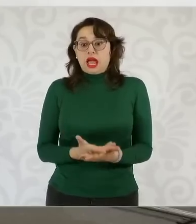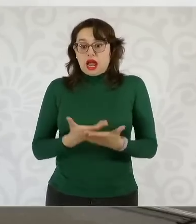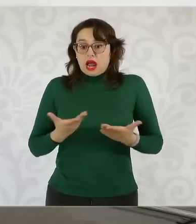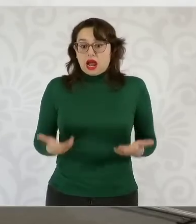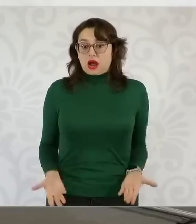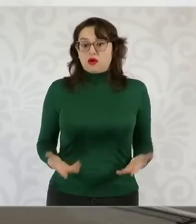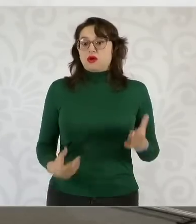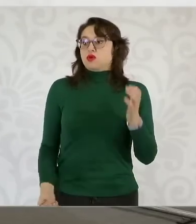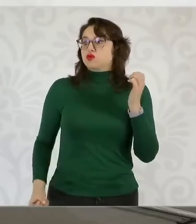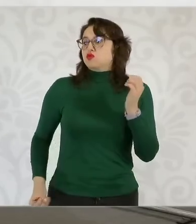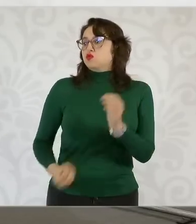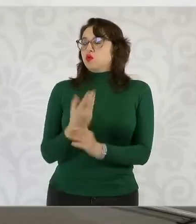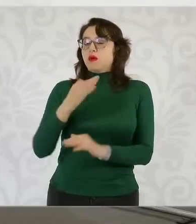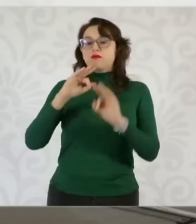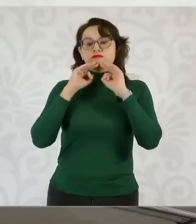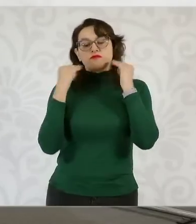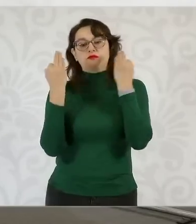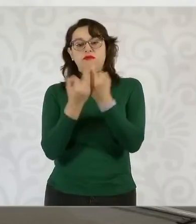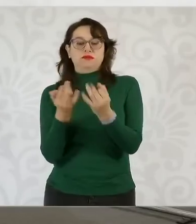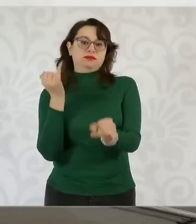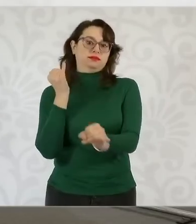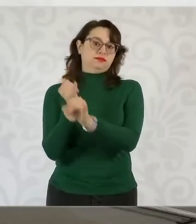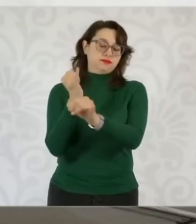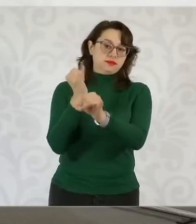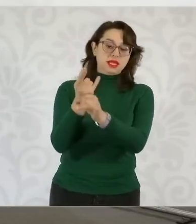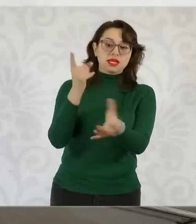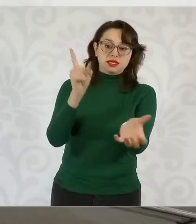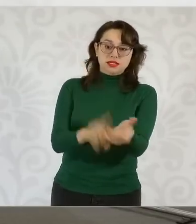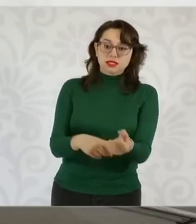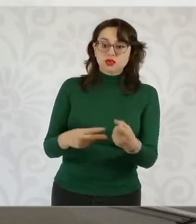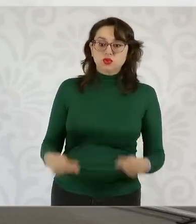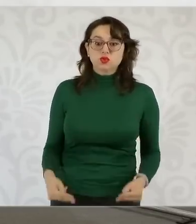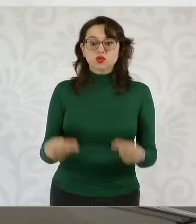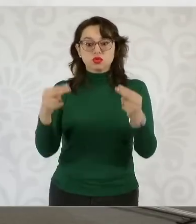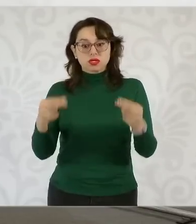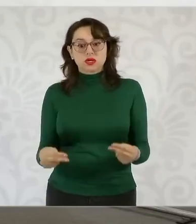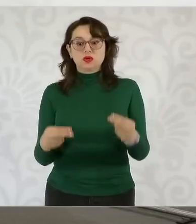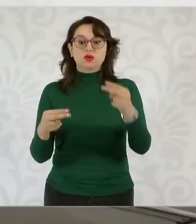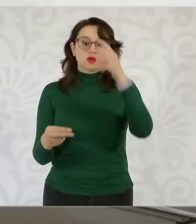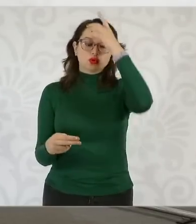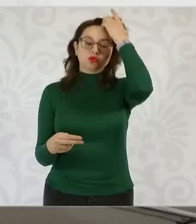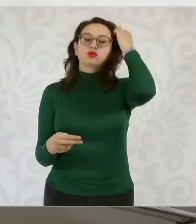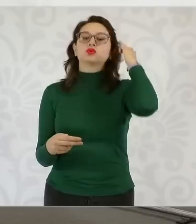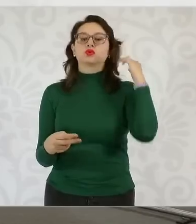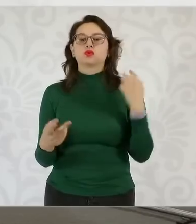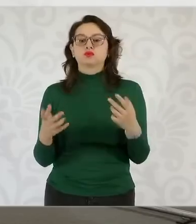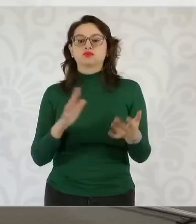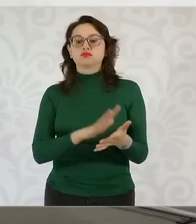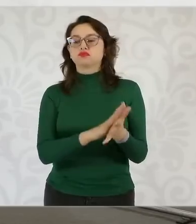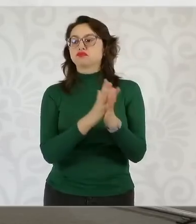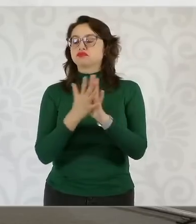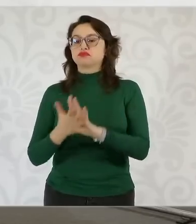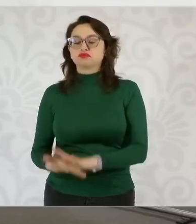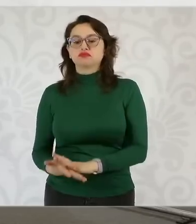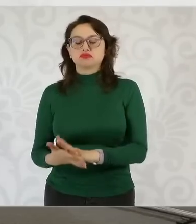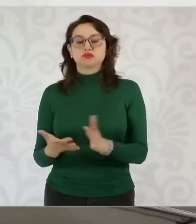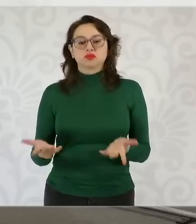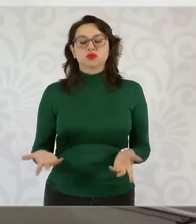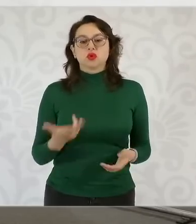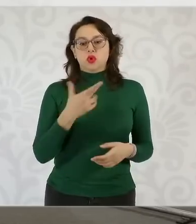todos el comercio electrónico ha transformado la manera que los mexicanos compran en Home depipo